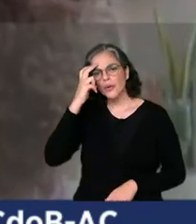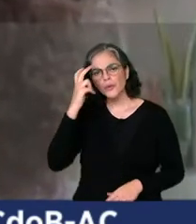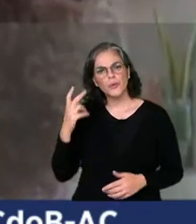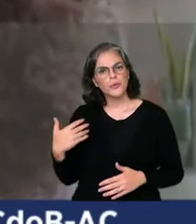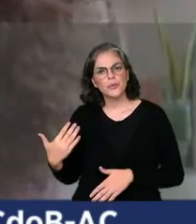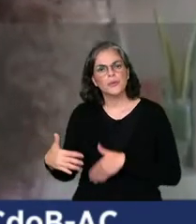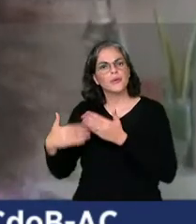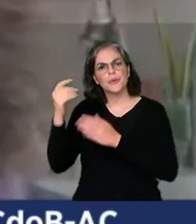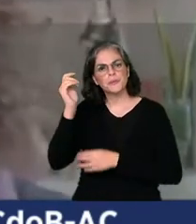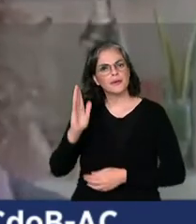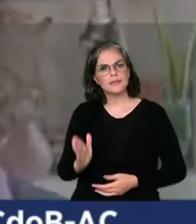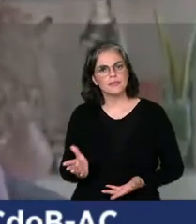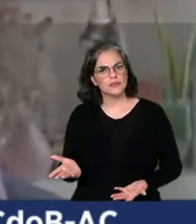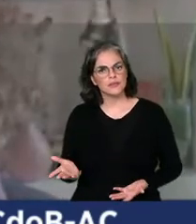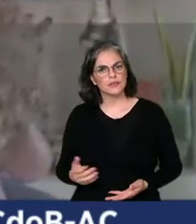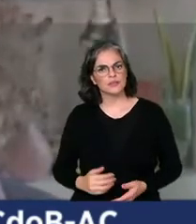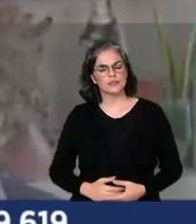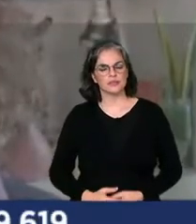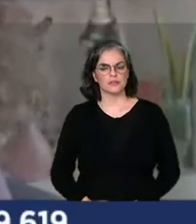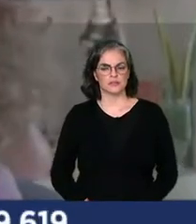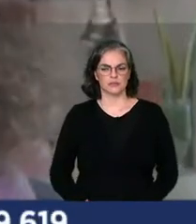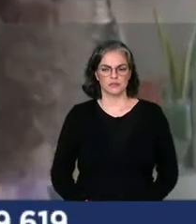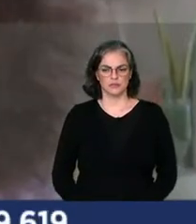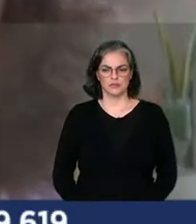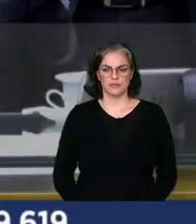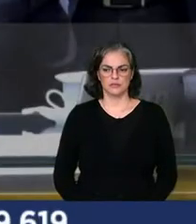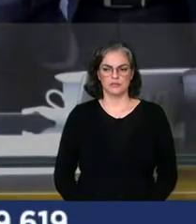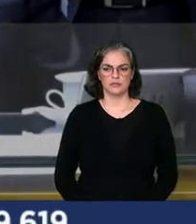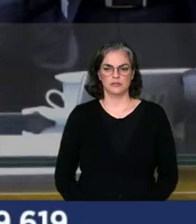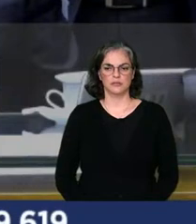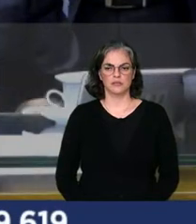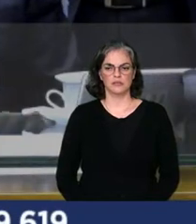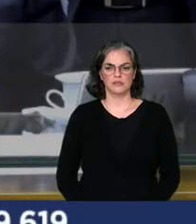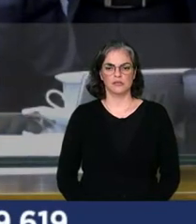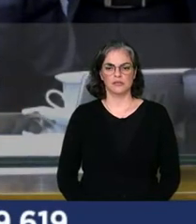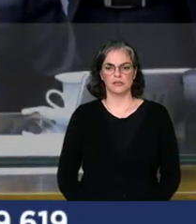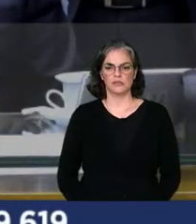PAUTA. E GARANTIR O FINANCIAMENTO E AJUDAR OS FAZEDORES DE CULTURA NO